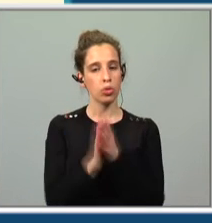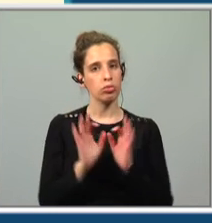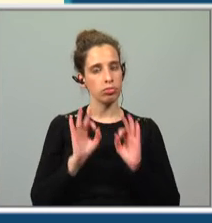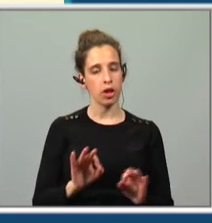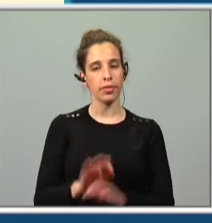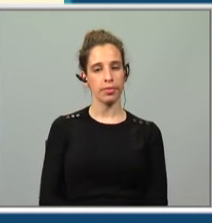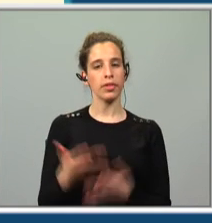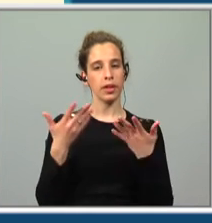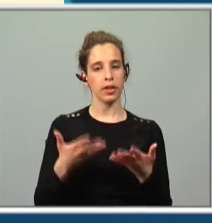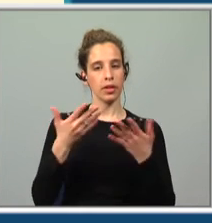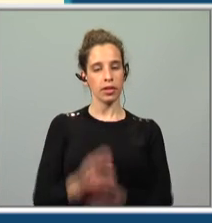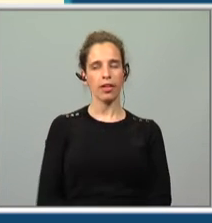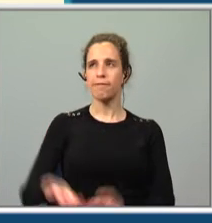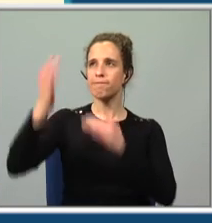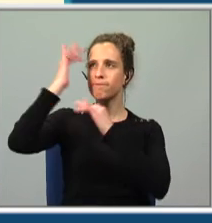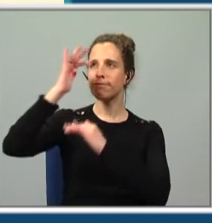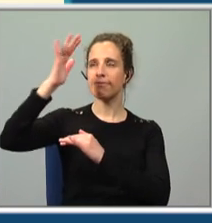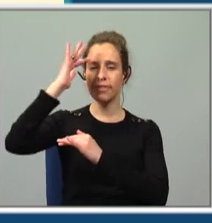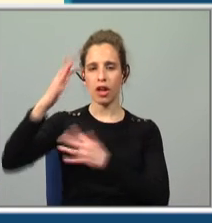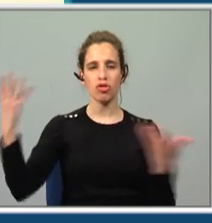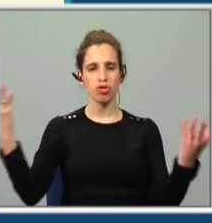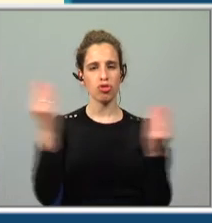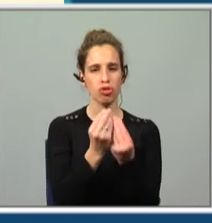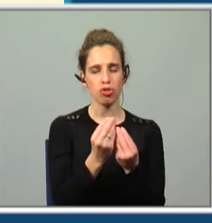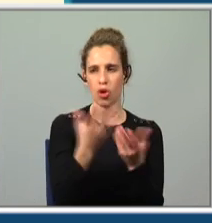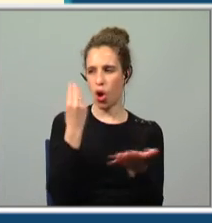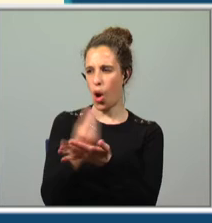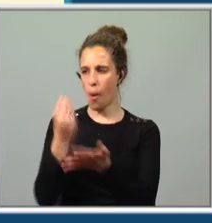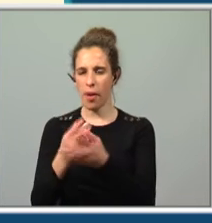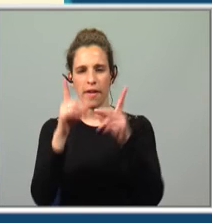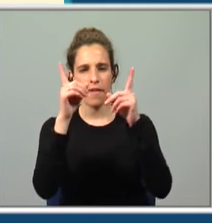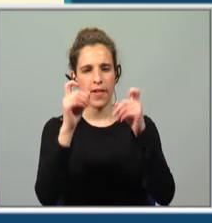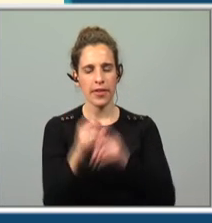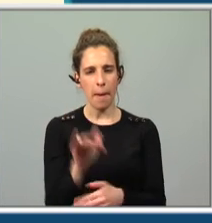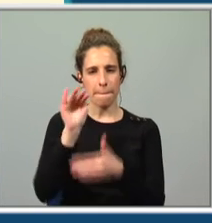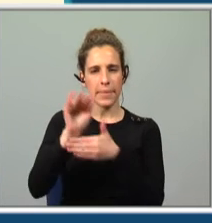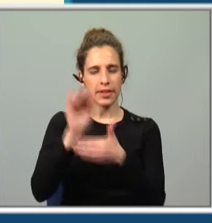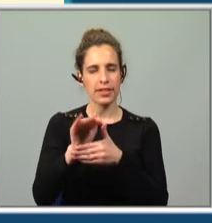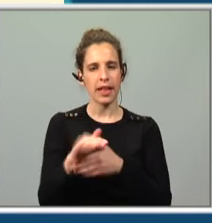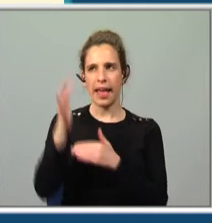agora largas a tua imaginação junto objetos fotografias mensagens imagina 現在讓你的想像力繼續前進對象 照片 消息 想像